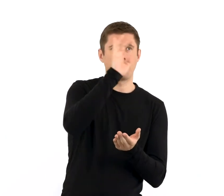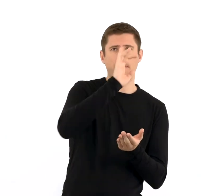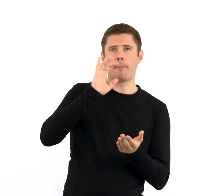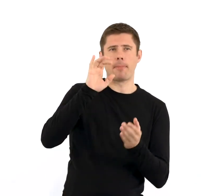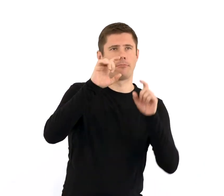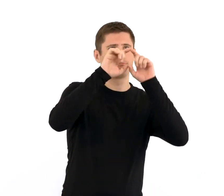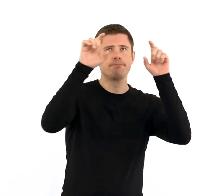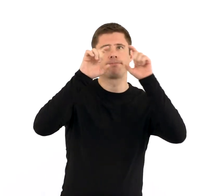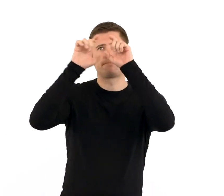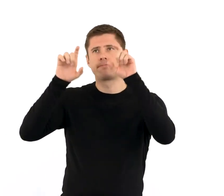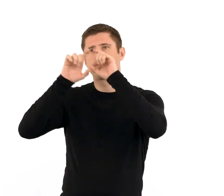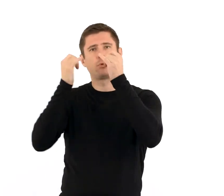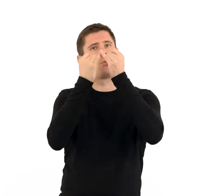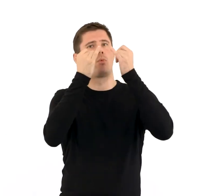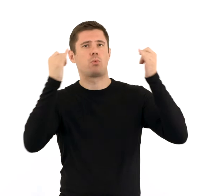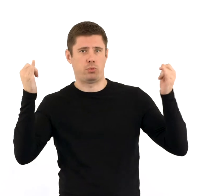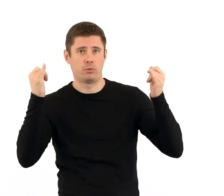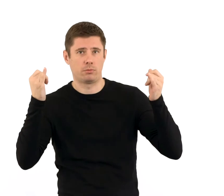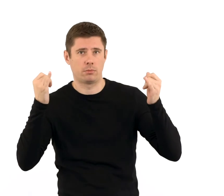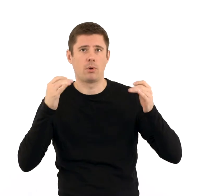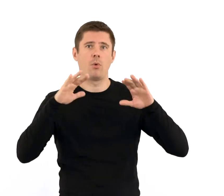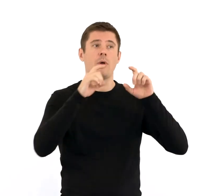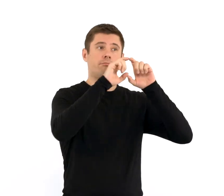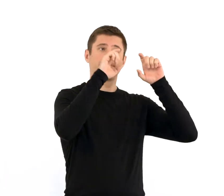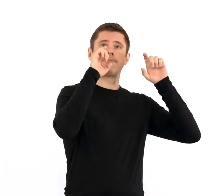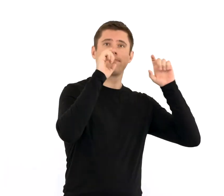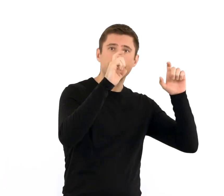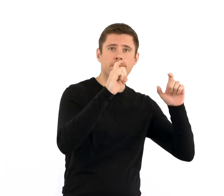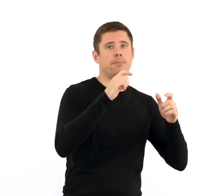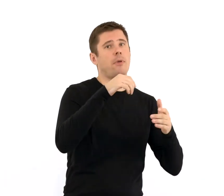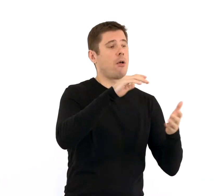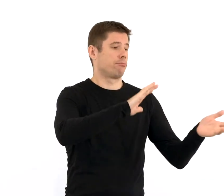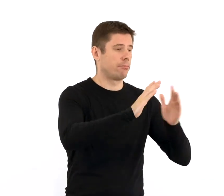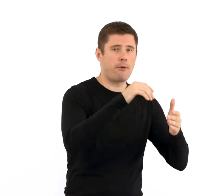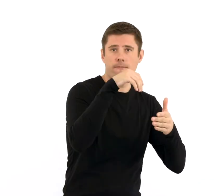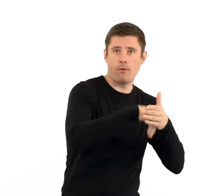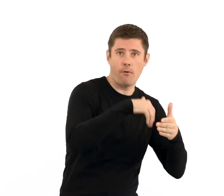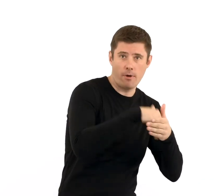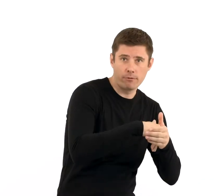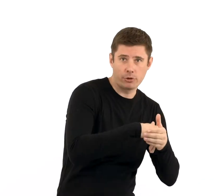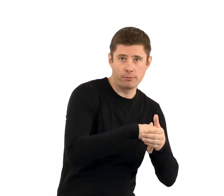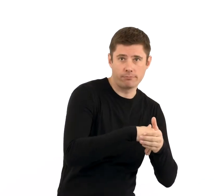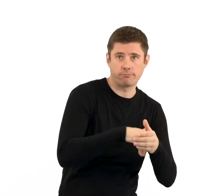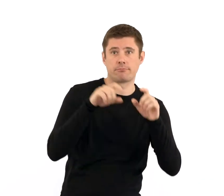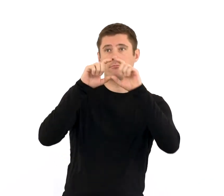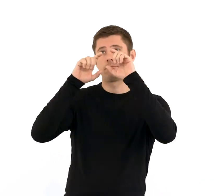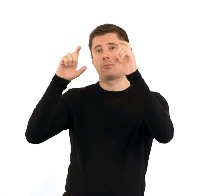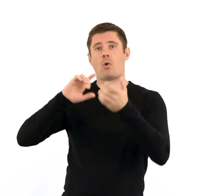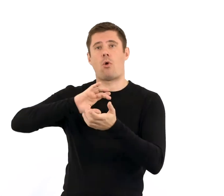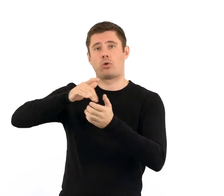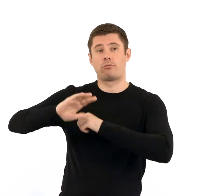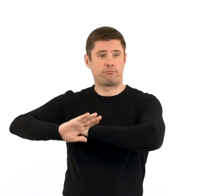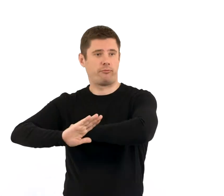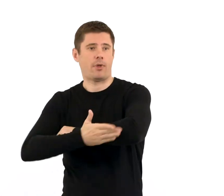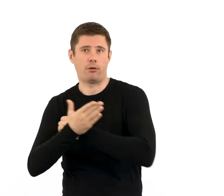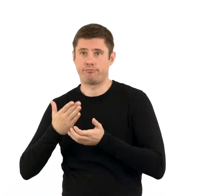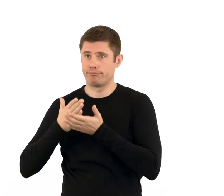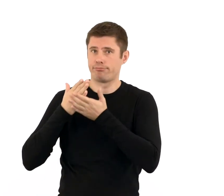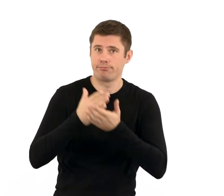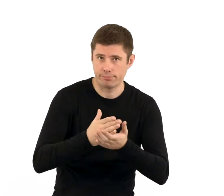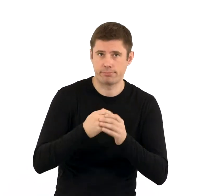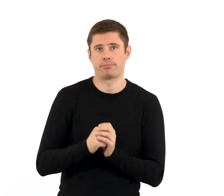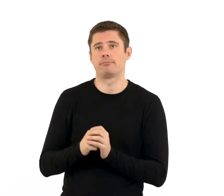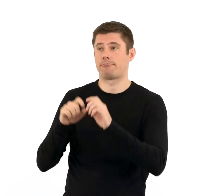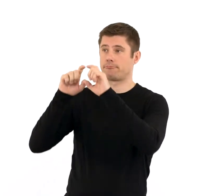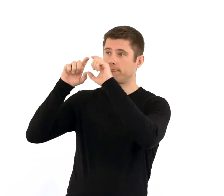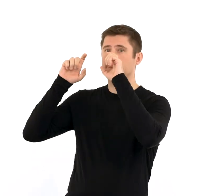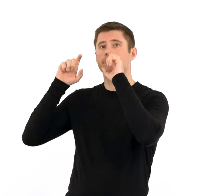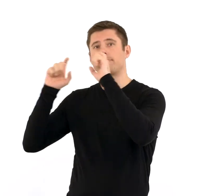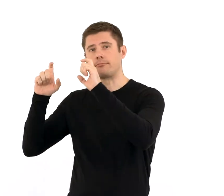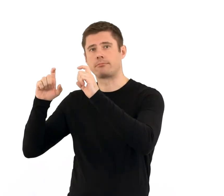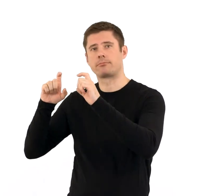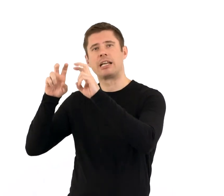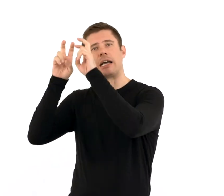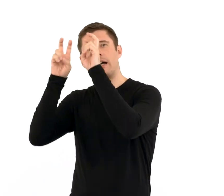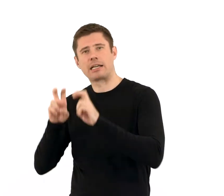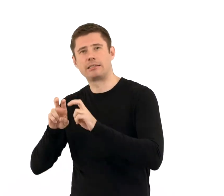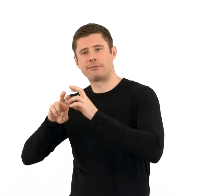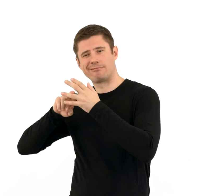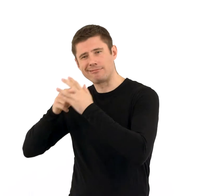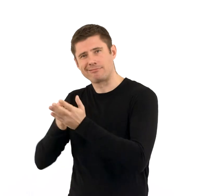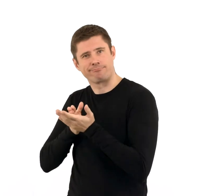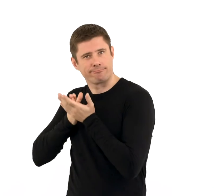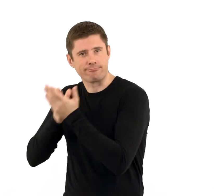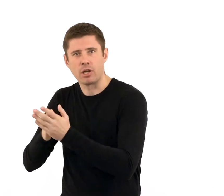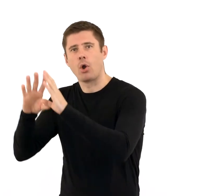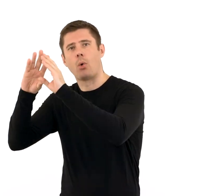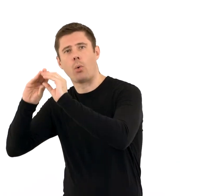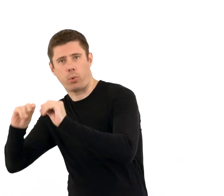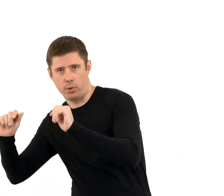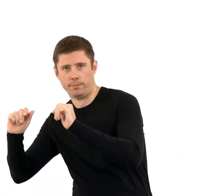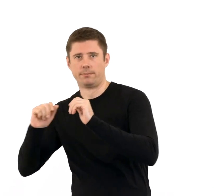Także są to placówki opiekuńczo-wychowawcze, ośrodki wsparcia, ośrodki interwencji kryzysowej.